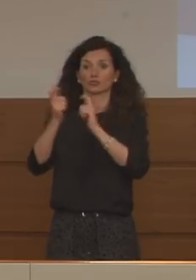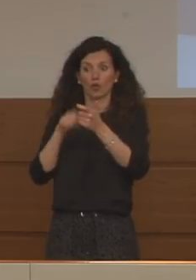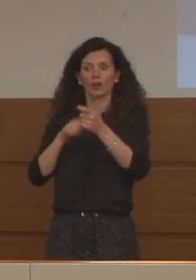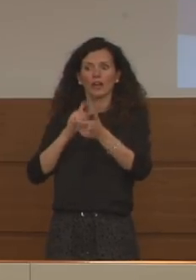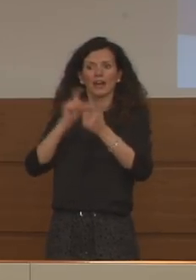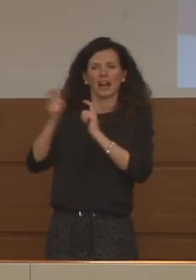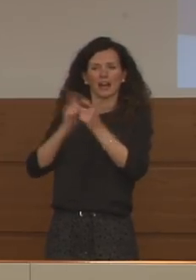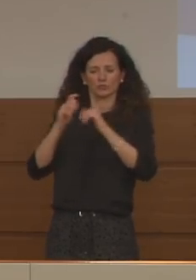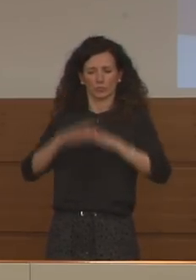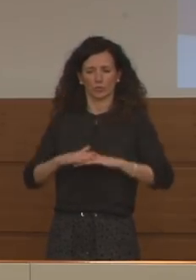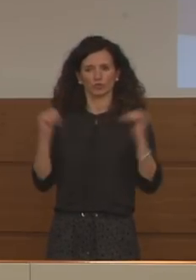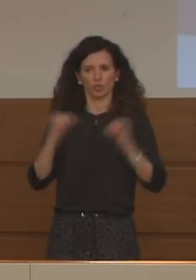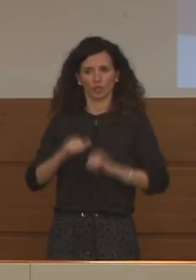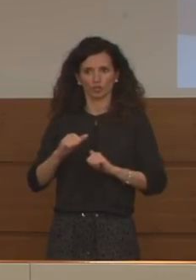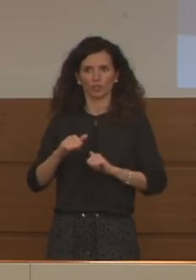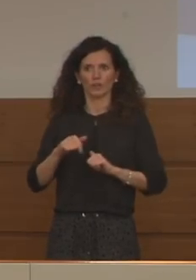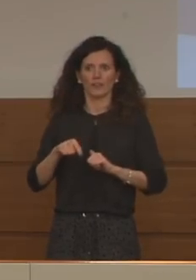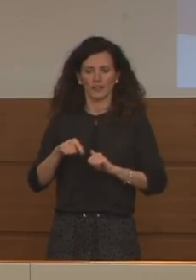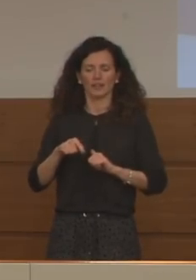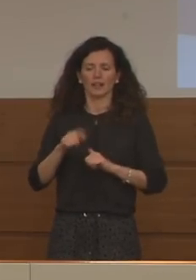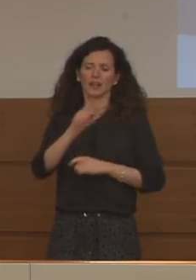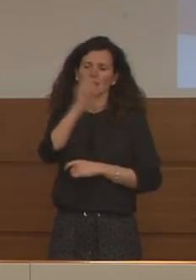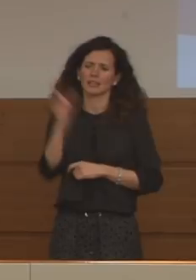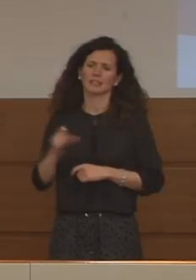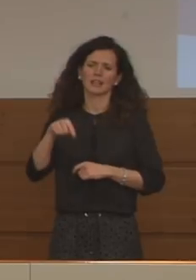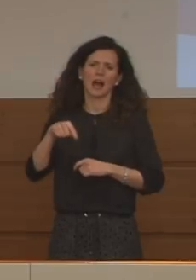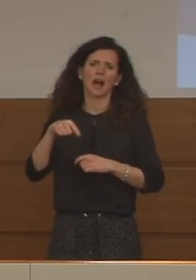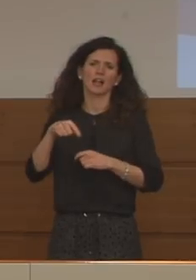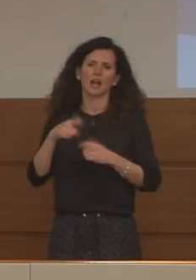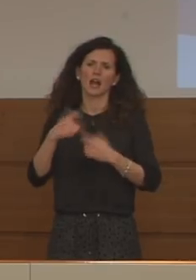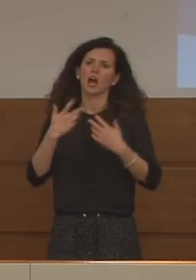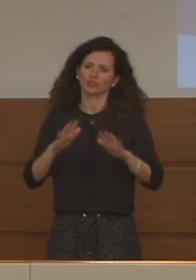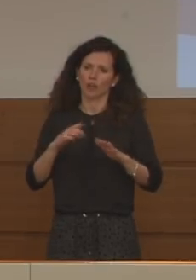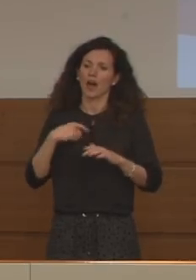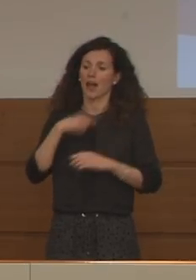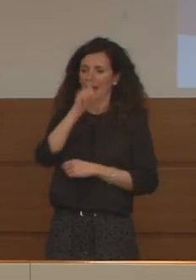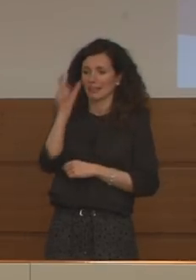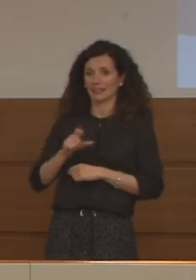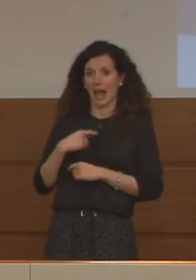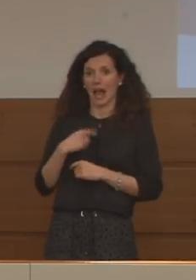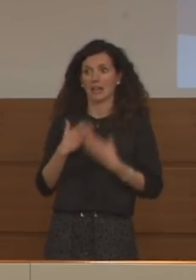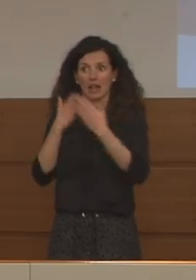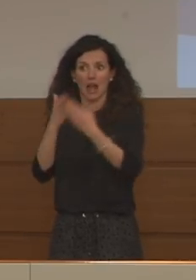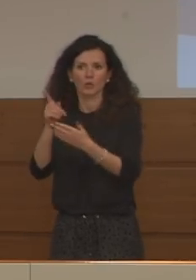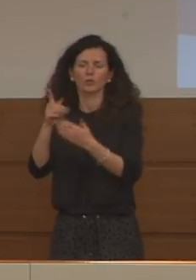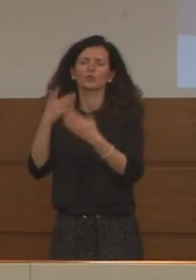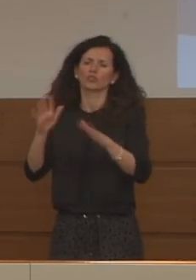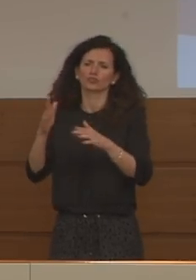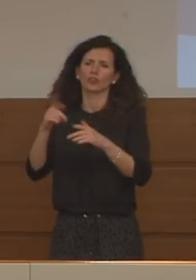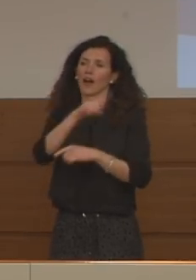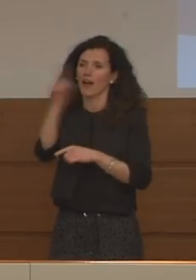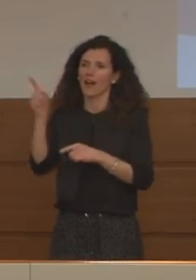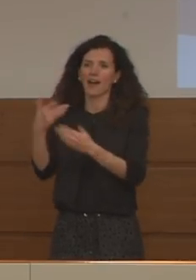nostro Paese nei confronti degli altri Paesi. Con la Federazione Russa io voglio